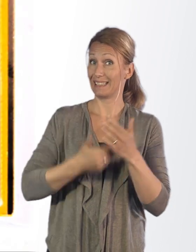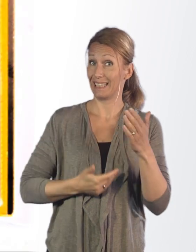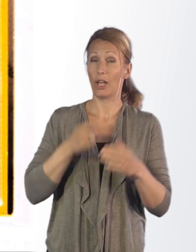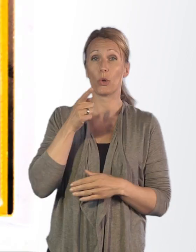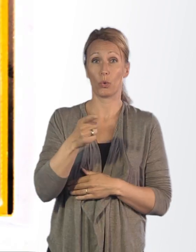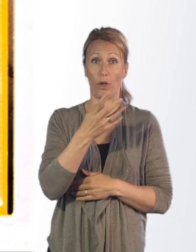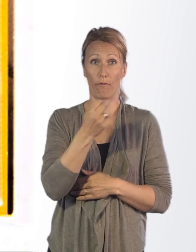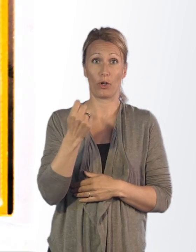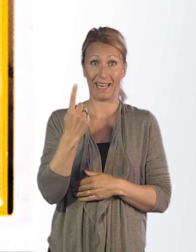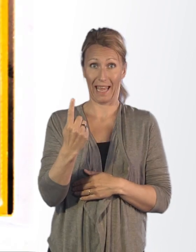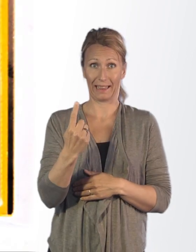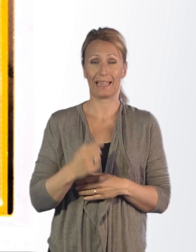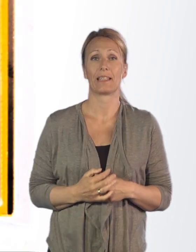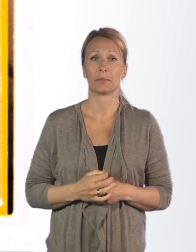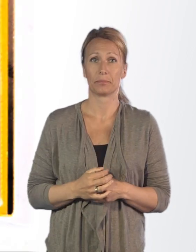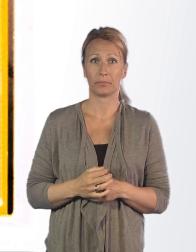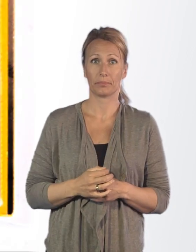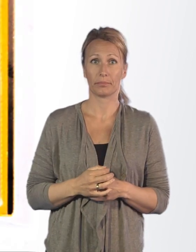Side 141.